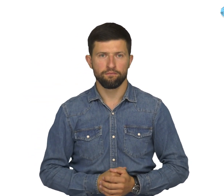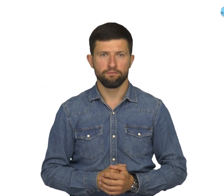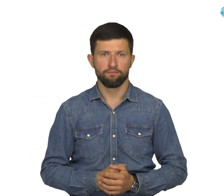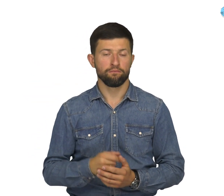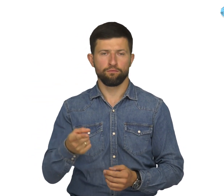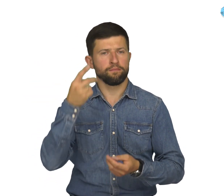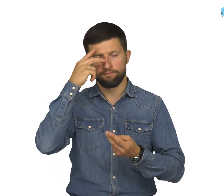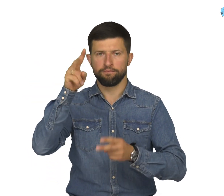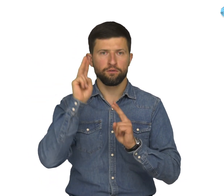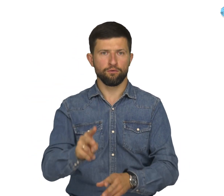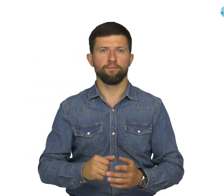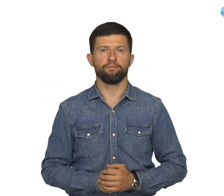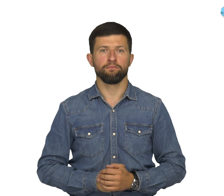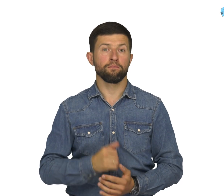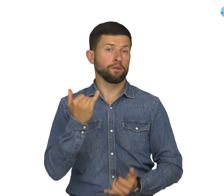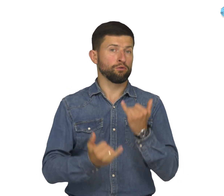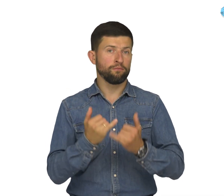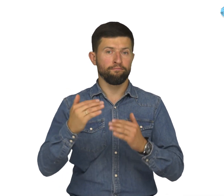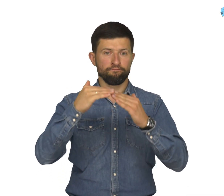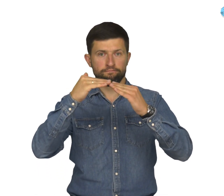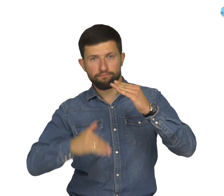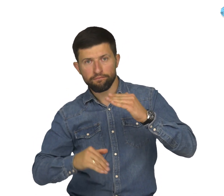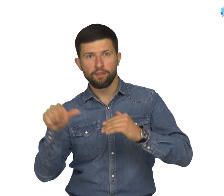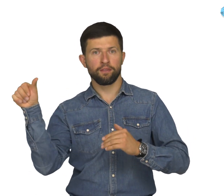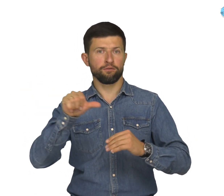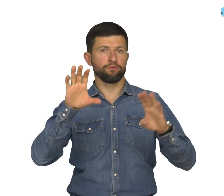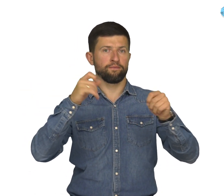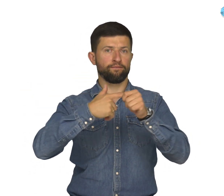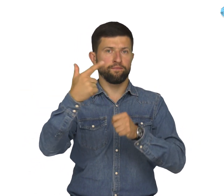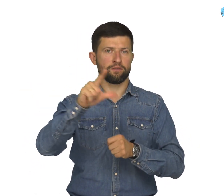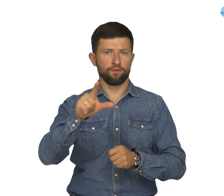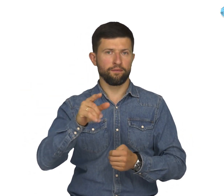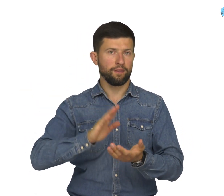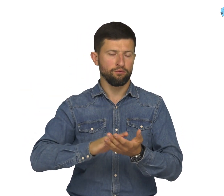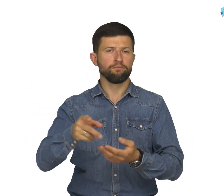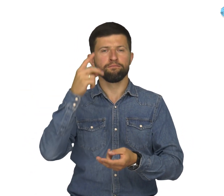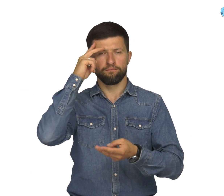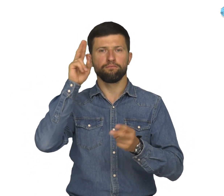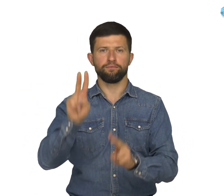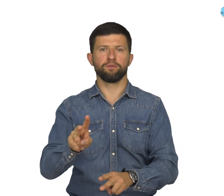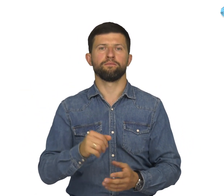To nie przysługuje, a jak poniżej 1922 zł netto, to przysługuje.